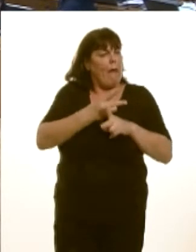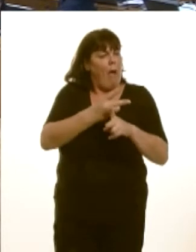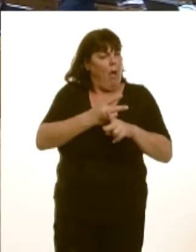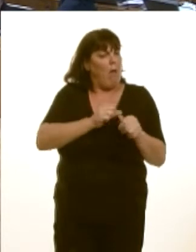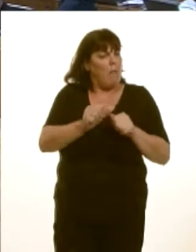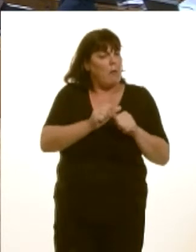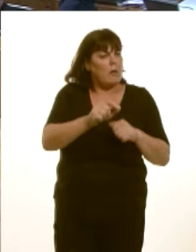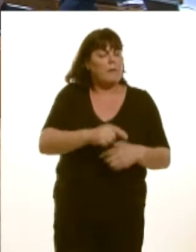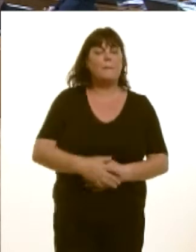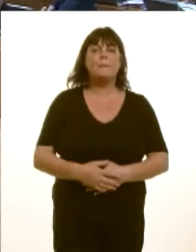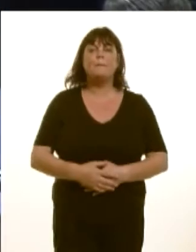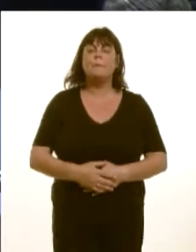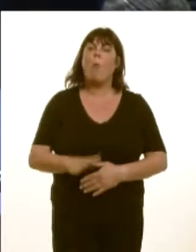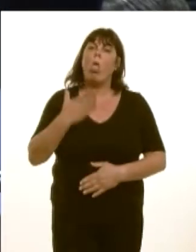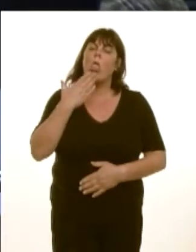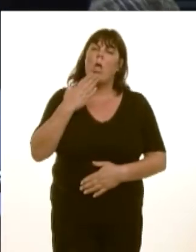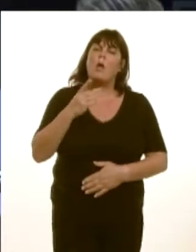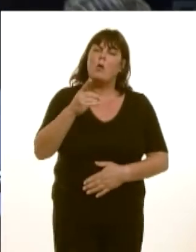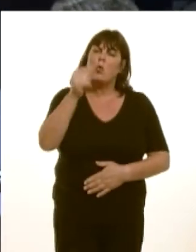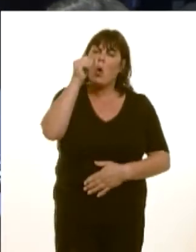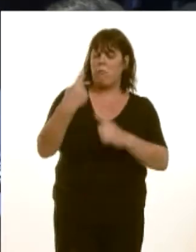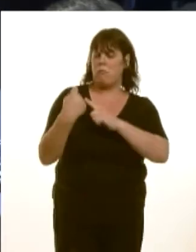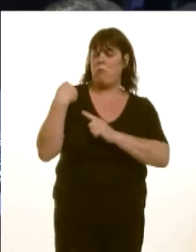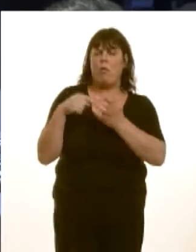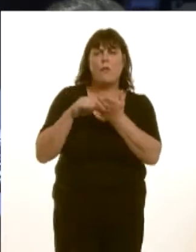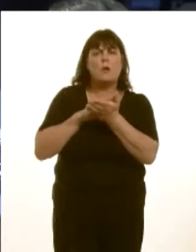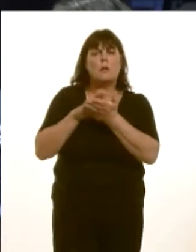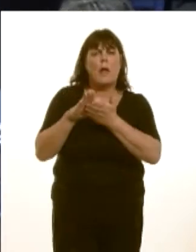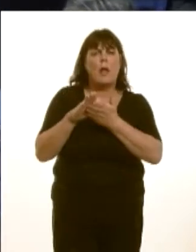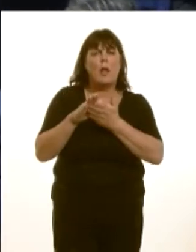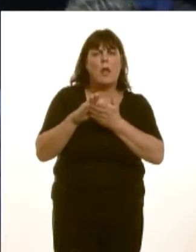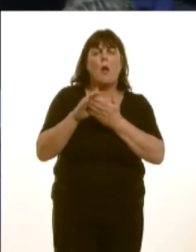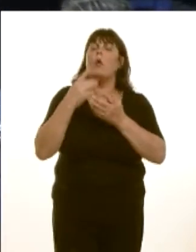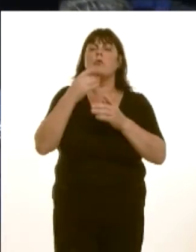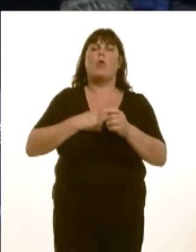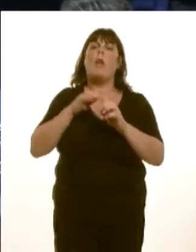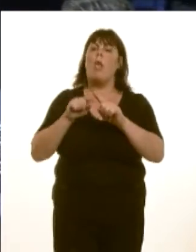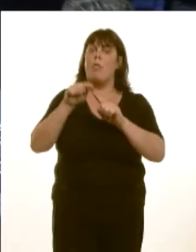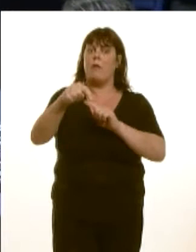Fe gofiwch, rwyf yn siwr, i’r ysbyty yno gau rhyw 18 mis yn ôl a bod hynny wedi profi